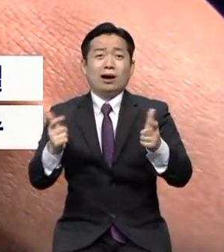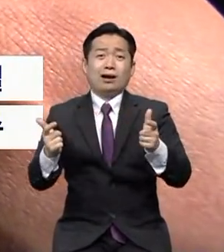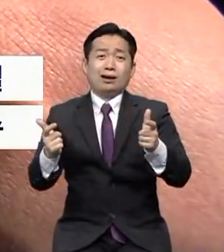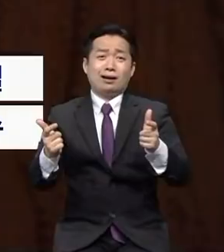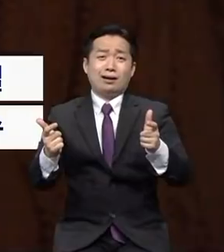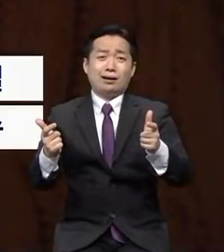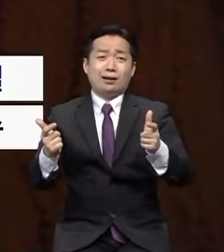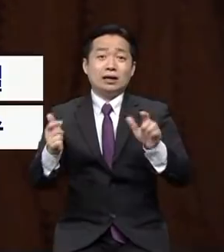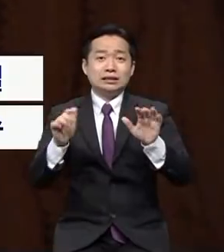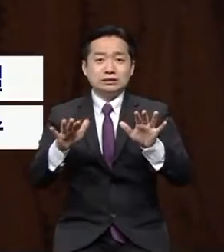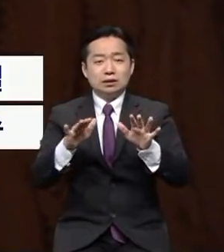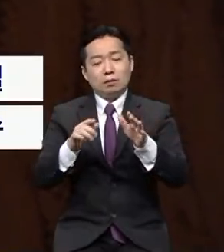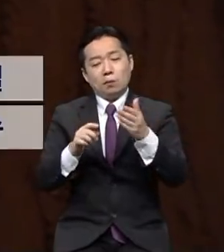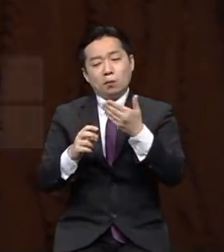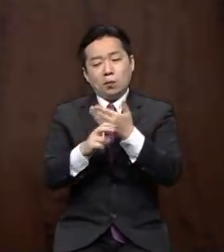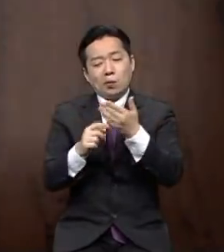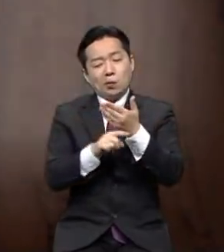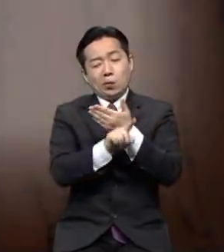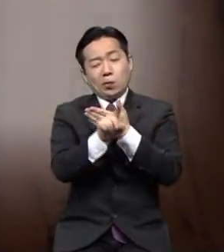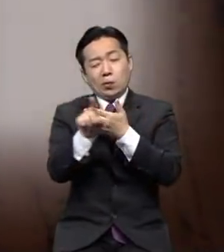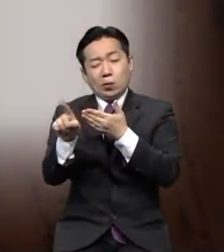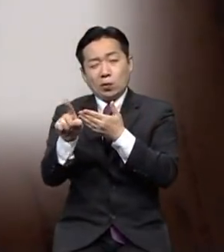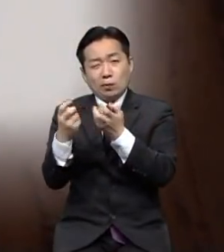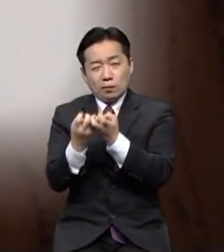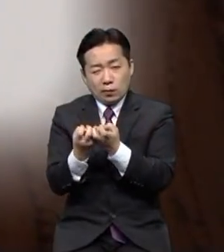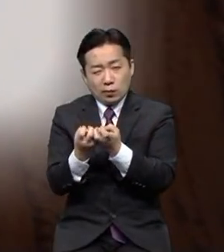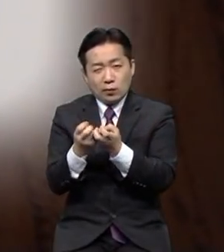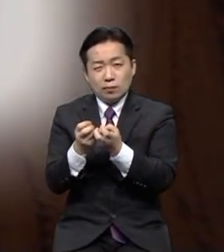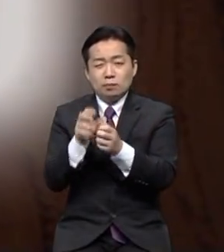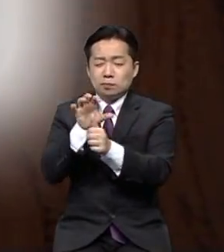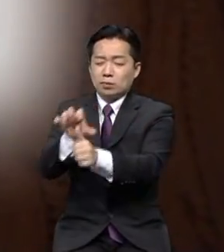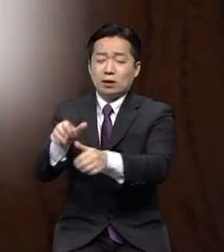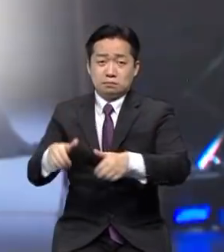편법을 막을 특단의 대책이 필요합니다. SBS 하정연입니다.